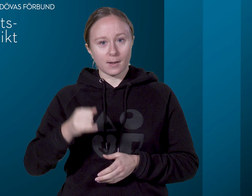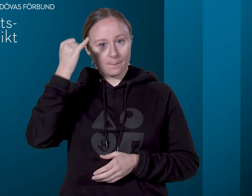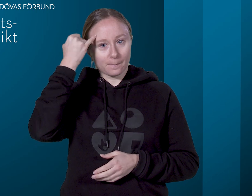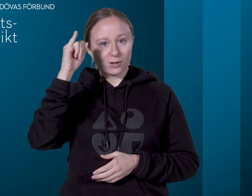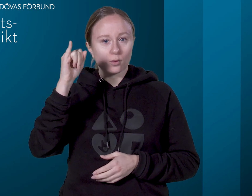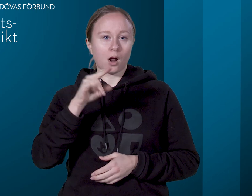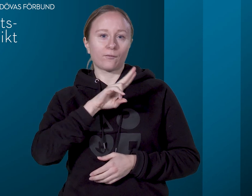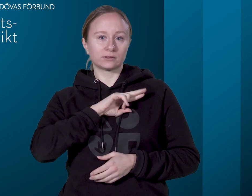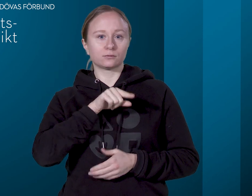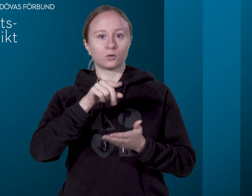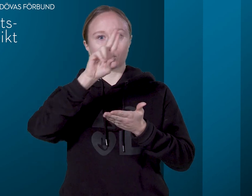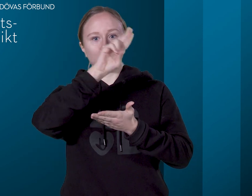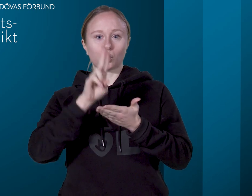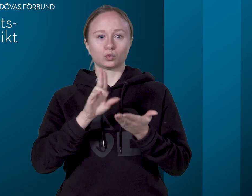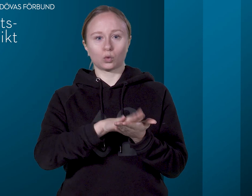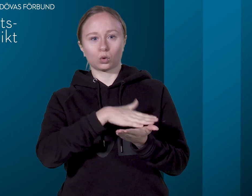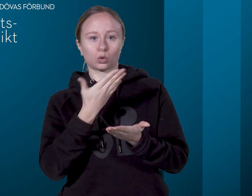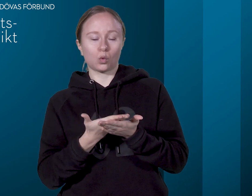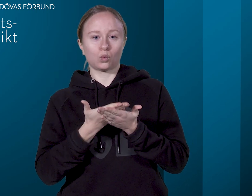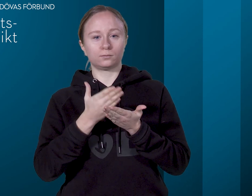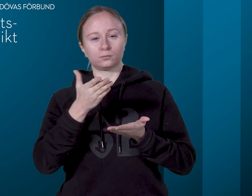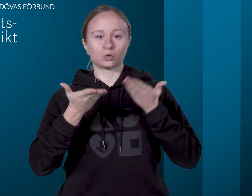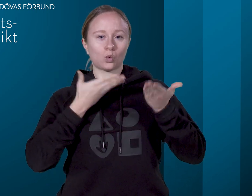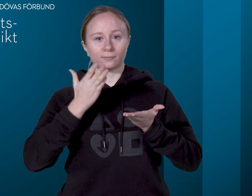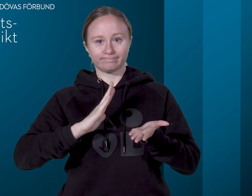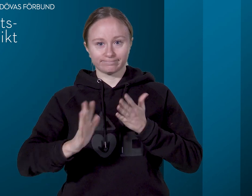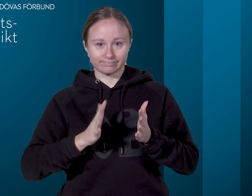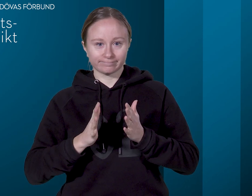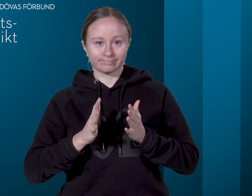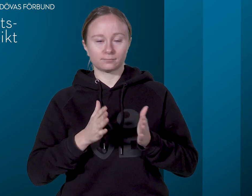Peltomaa ansvarar för den konstnärliga tolkningen av låtarna till teckenspråk, -